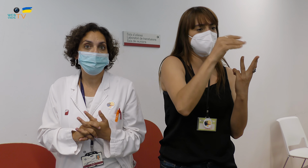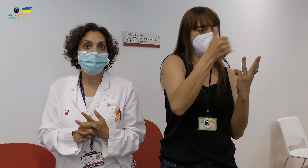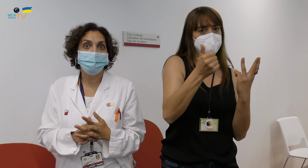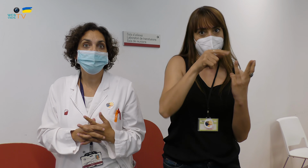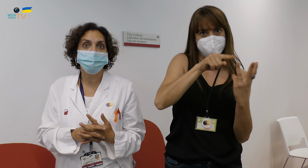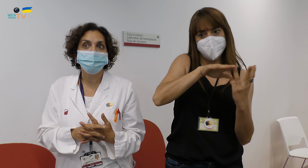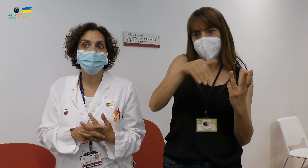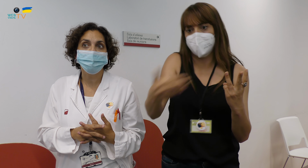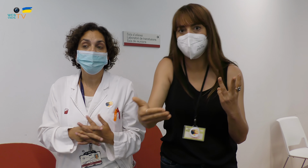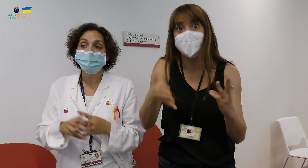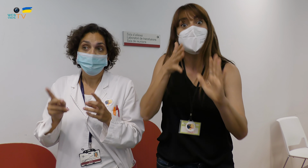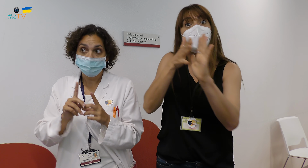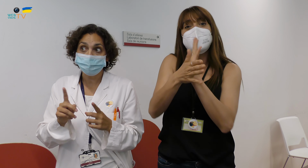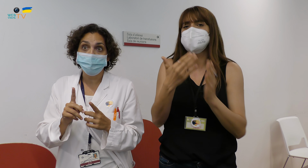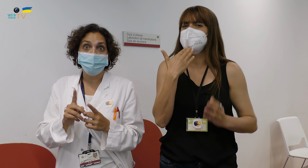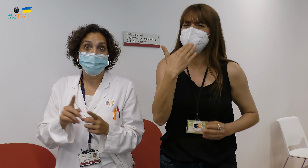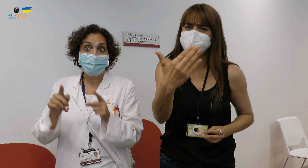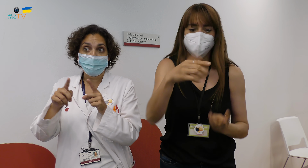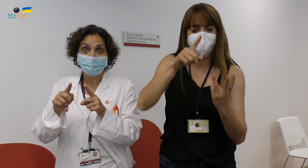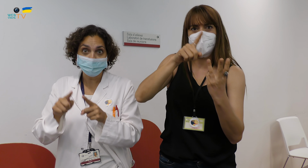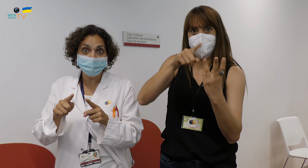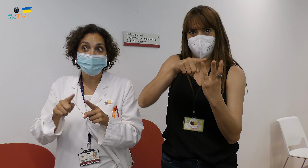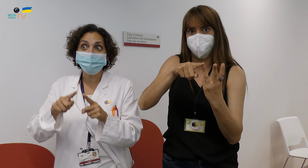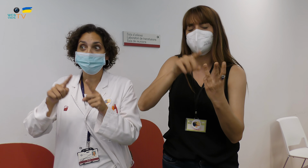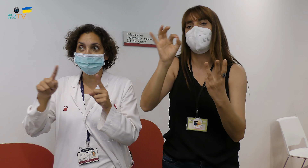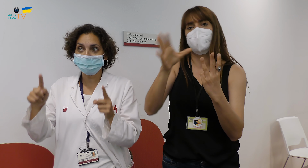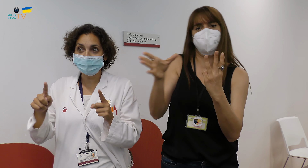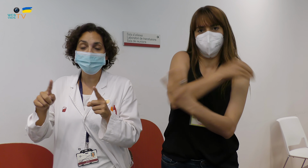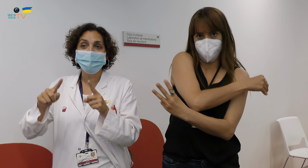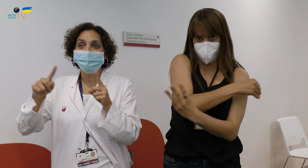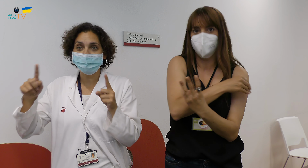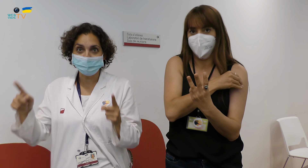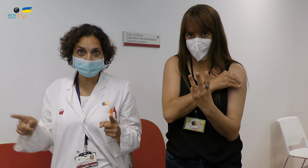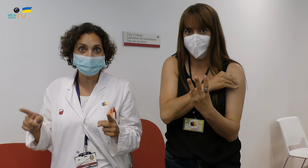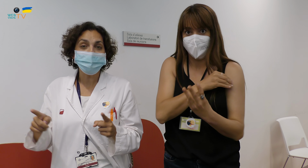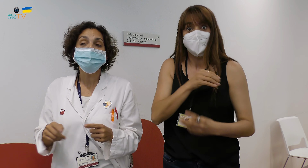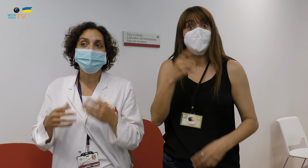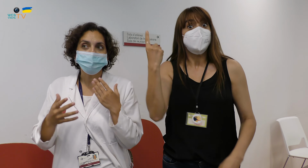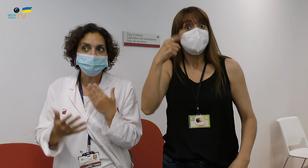ara mateix en el banc de sang. No només a Catalunya sinó a Espanya, a Europa…